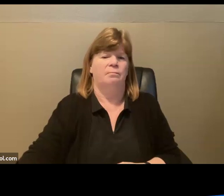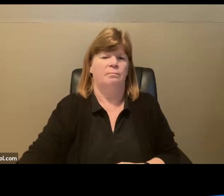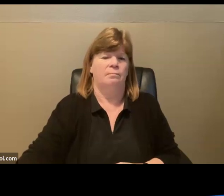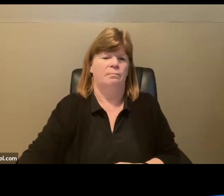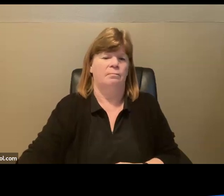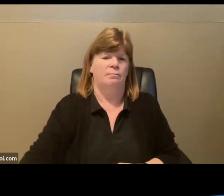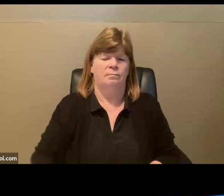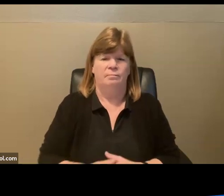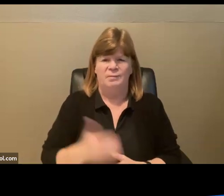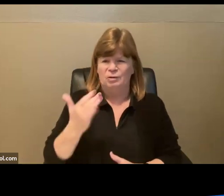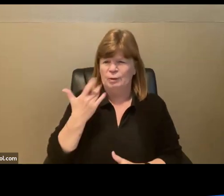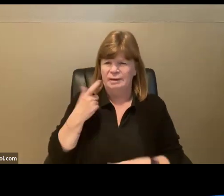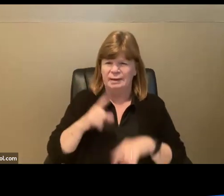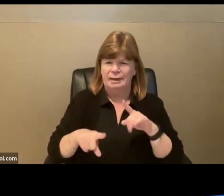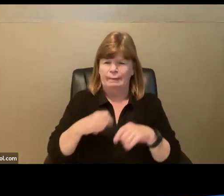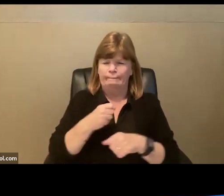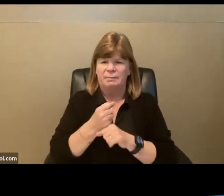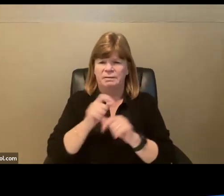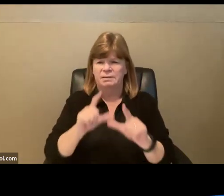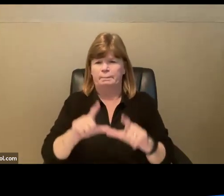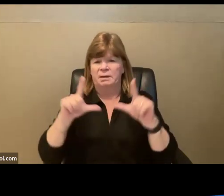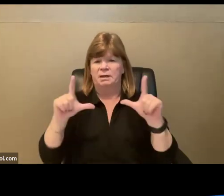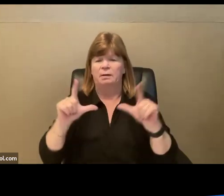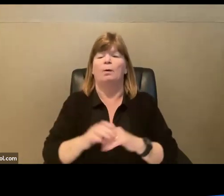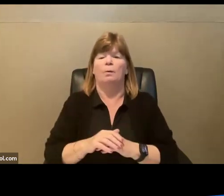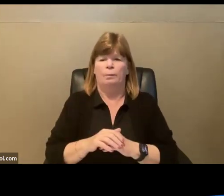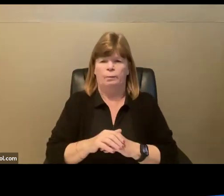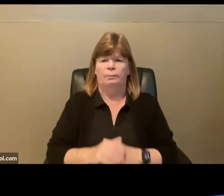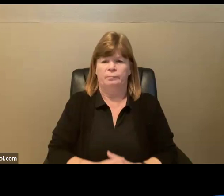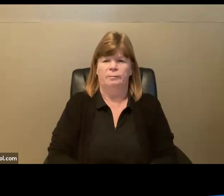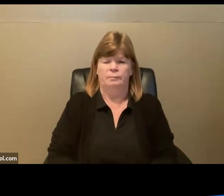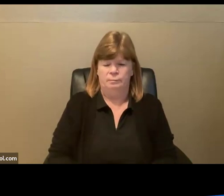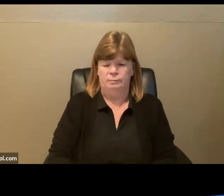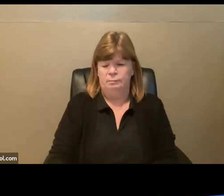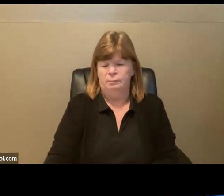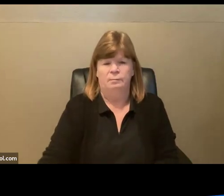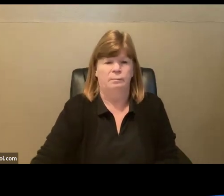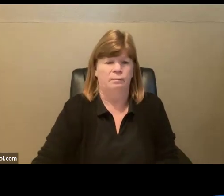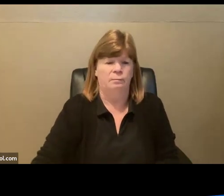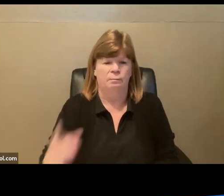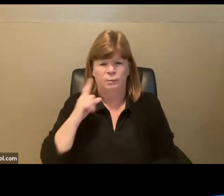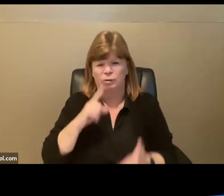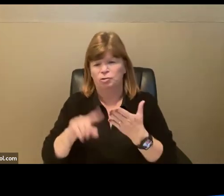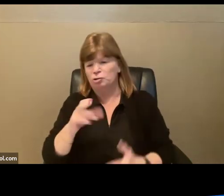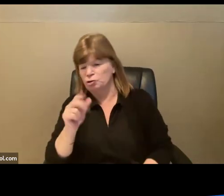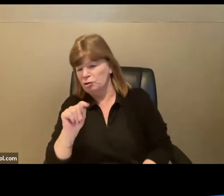No sé por qué no puedo hacer esto grande de repente. Aquí vamos. Voy a revisar la caja de chat una vez más.